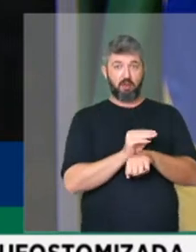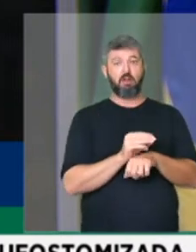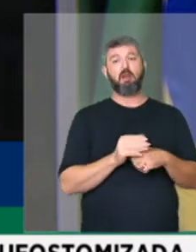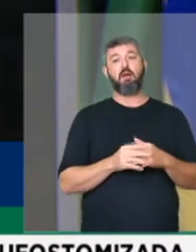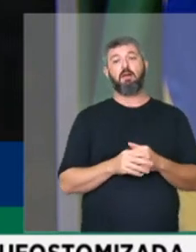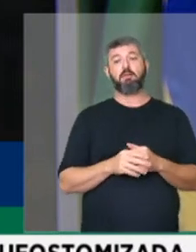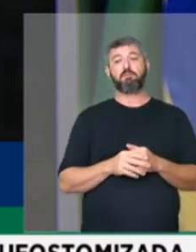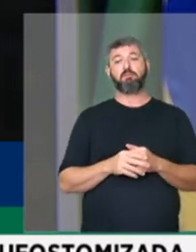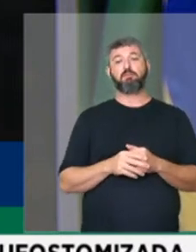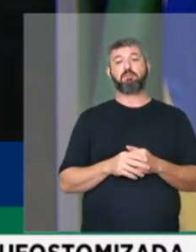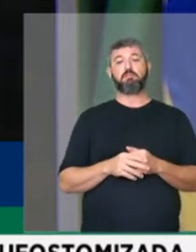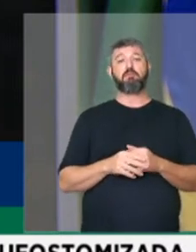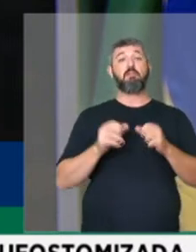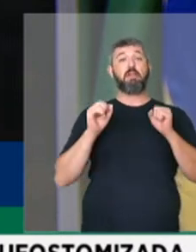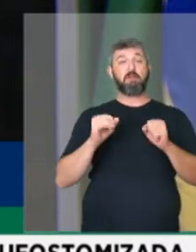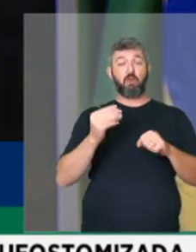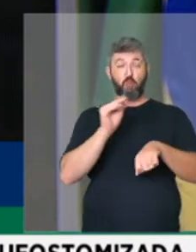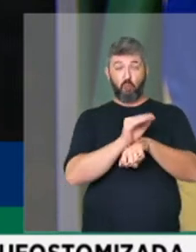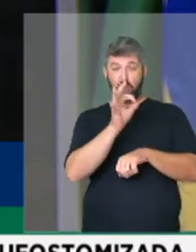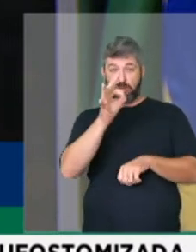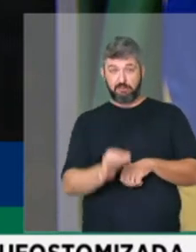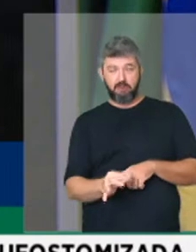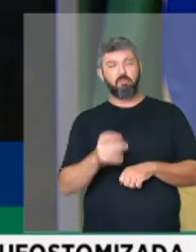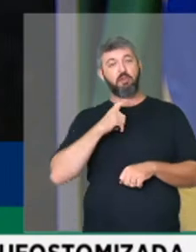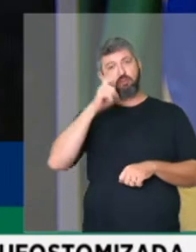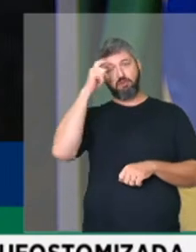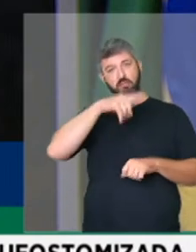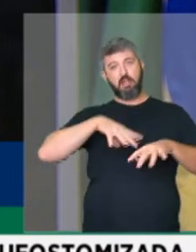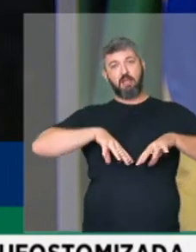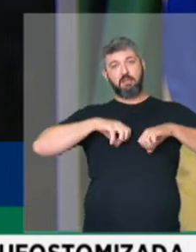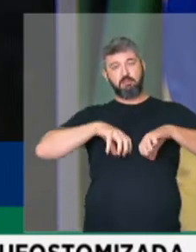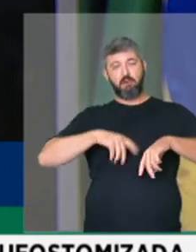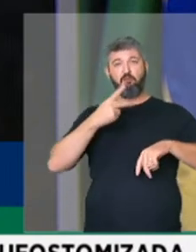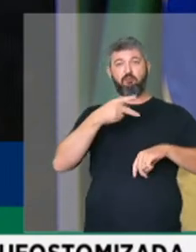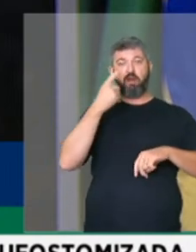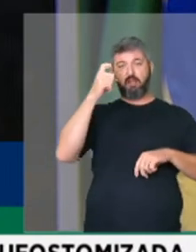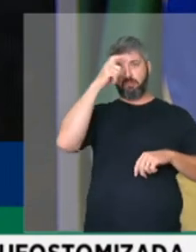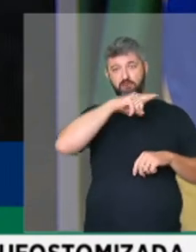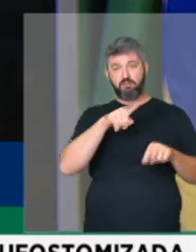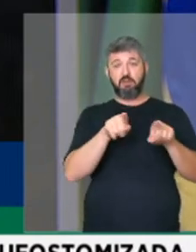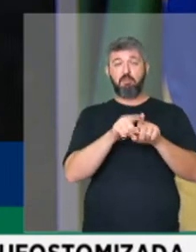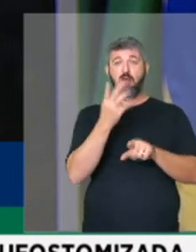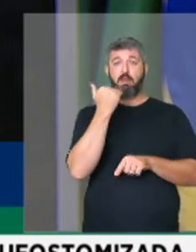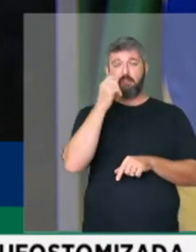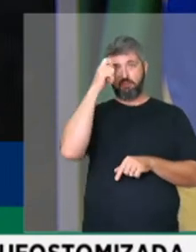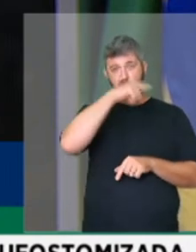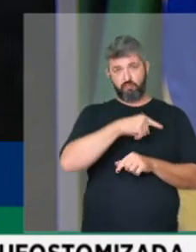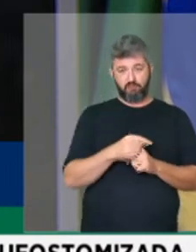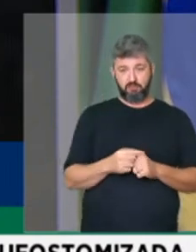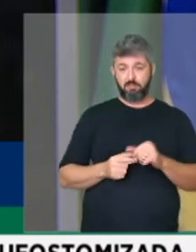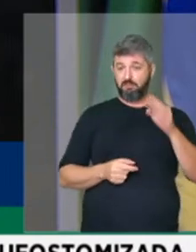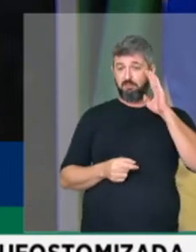PODEMOS EVITAR NÃO SÓ O ÓBITO DESSAS CRIANÇAS COMO TAMBÉM AS COMPLICAÇÕES QUE LEVAM A VOLTAR PARA O HOSPITAL E FICAREM NOVAMENTE